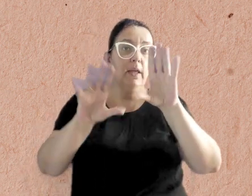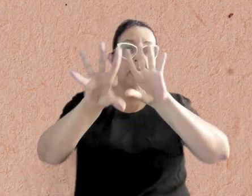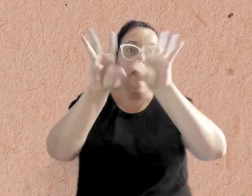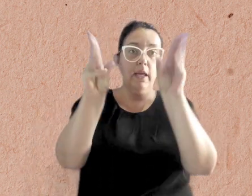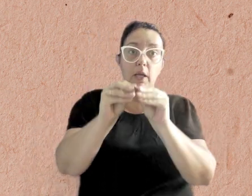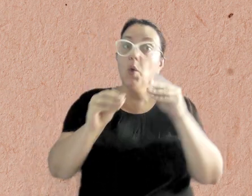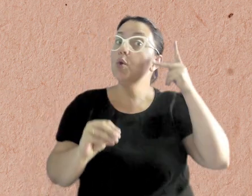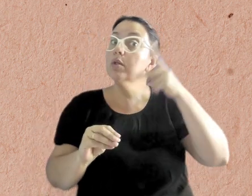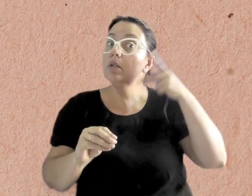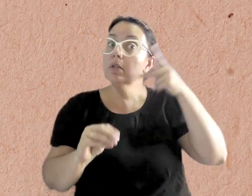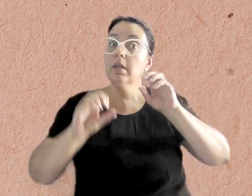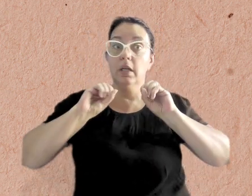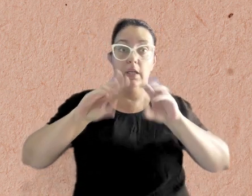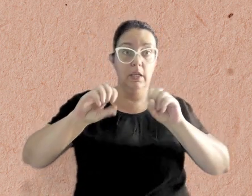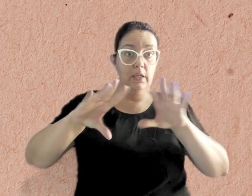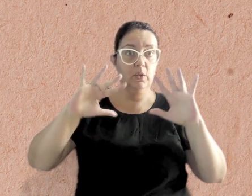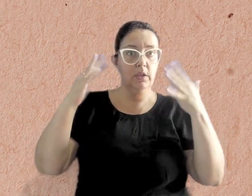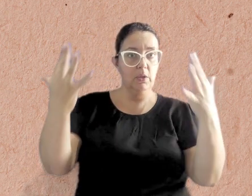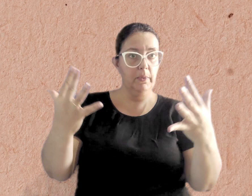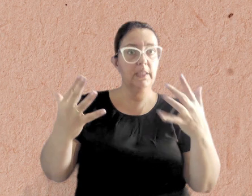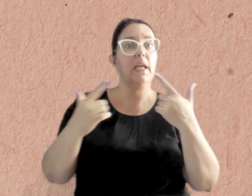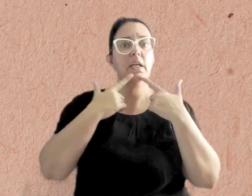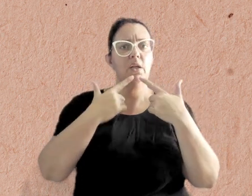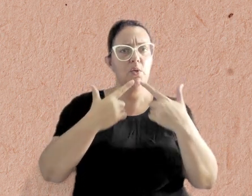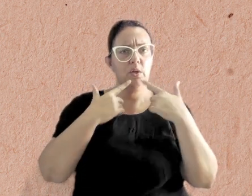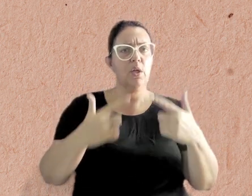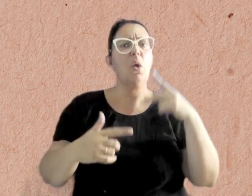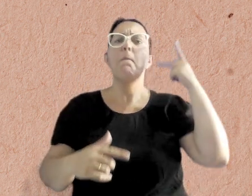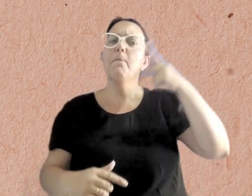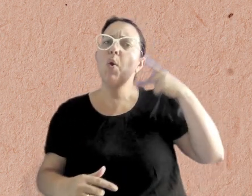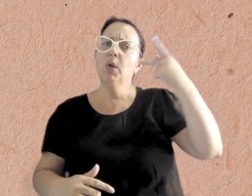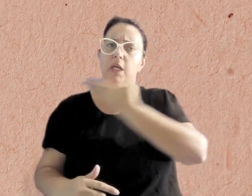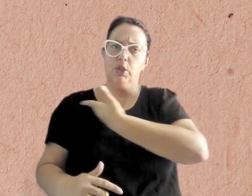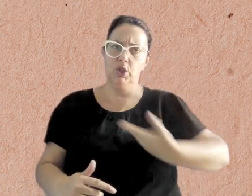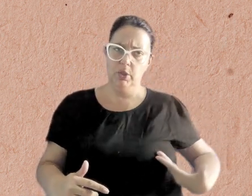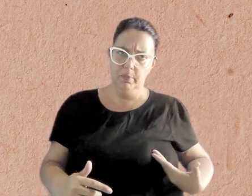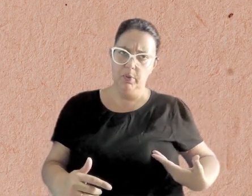a Ecologia Política; Educação Ambiental Crítica; Política Pública;